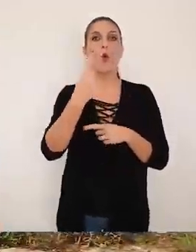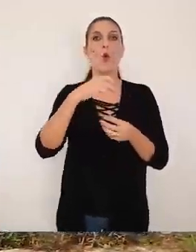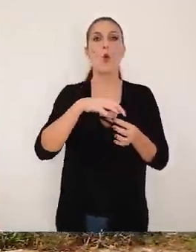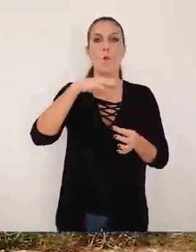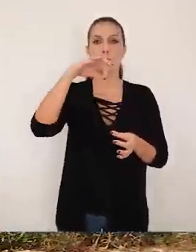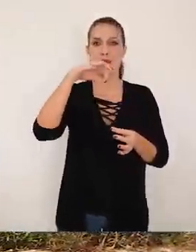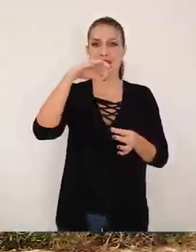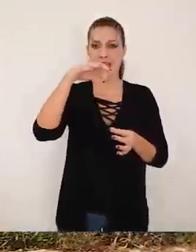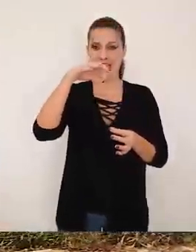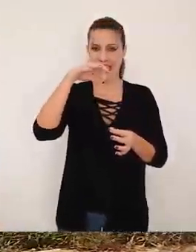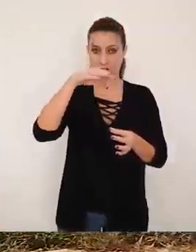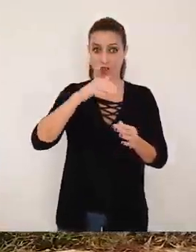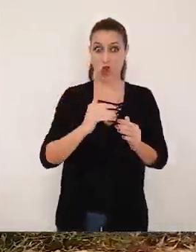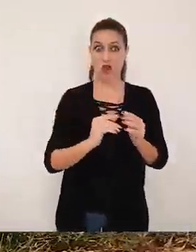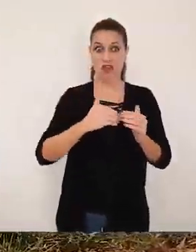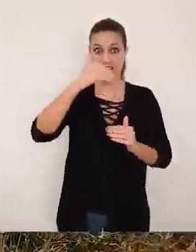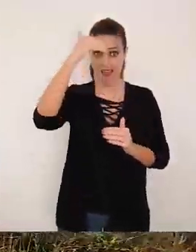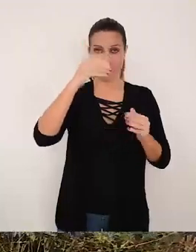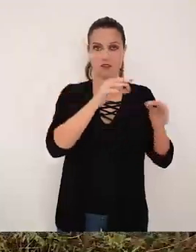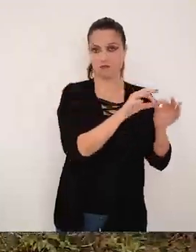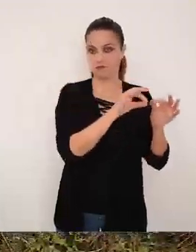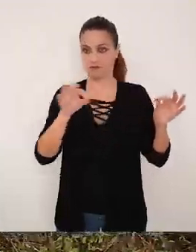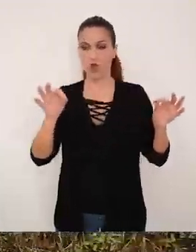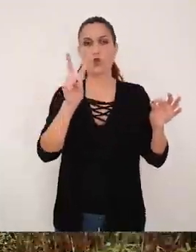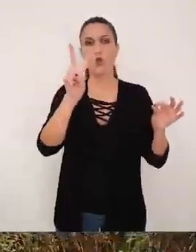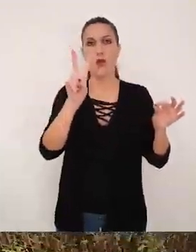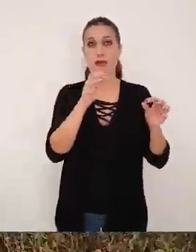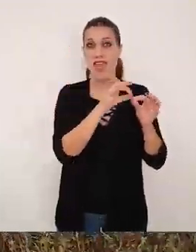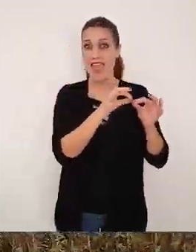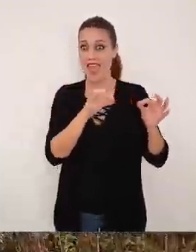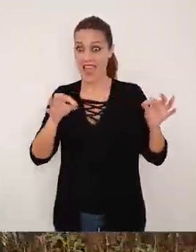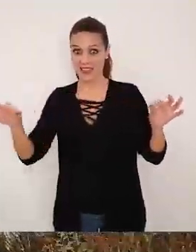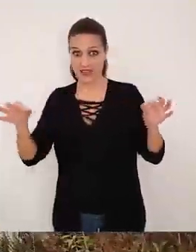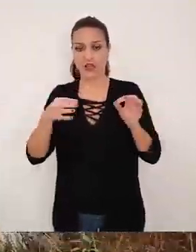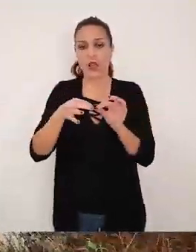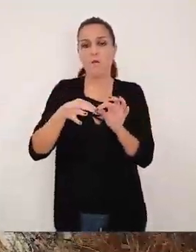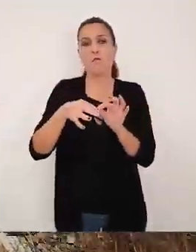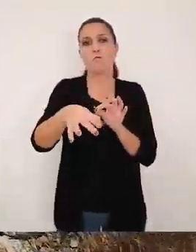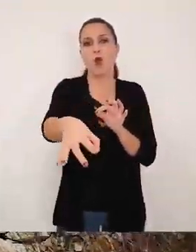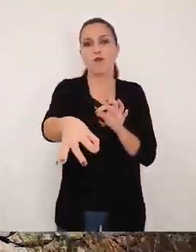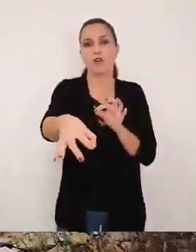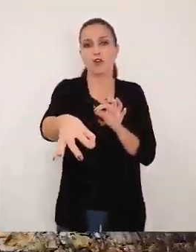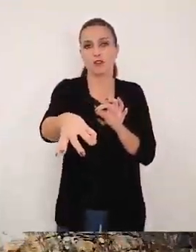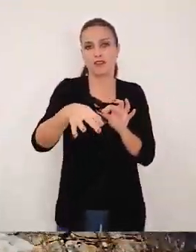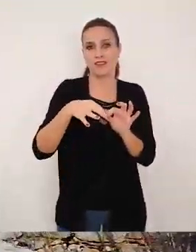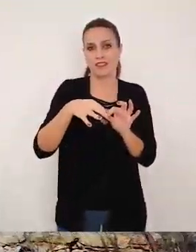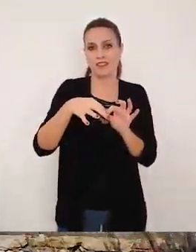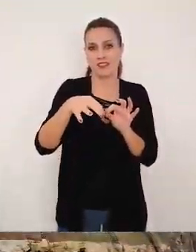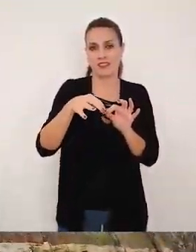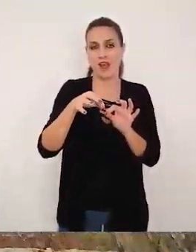segna 2 metri e sessanta di larghezza e un metro e ottanta di profondità.